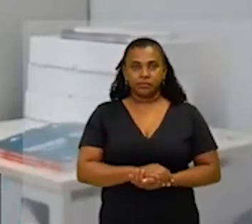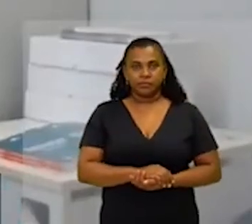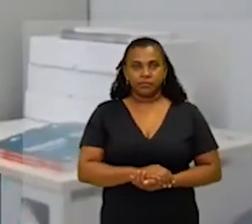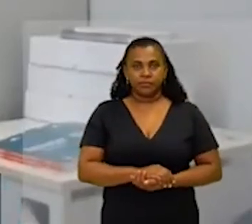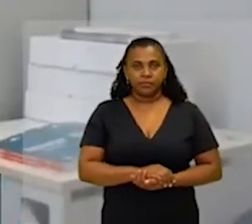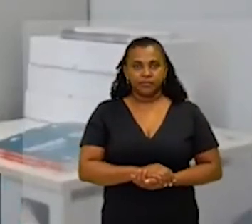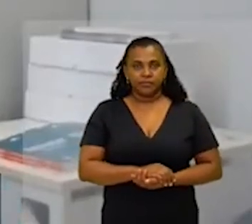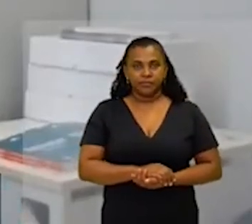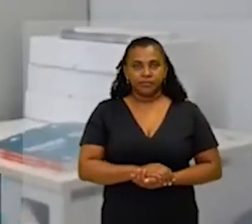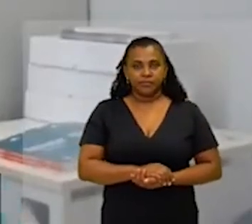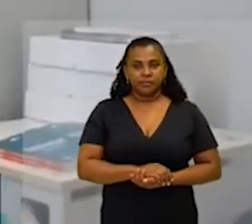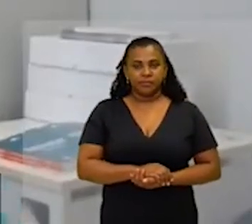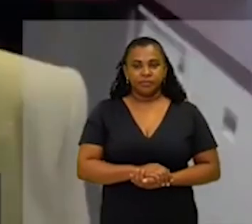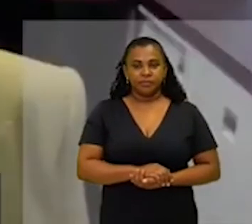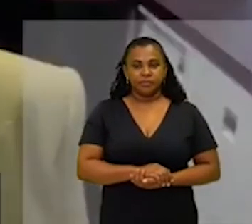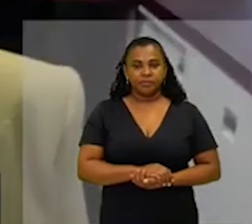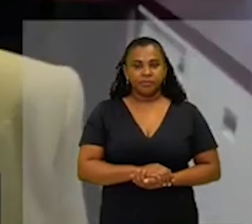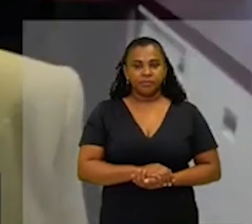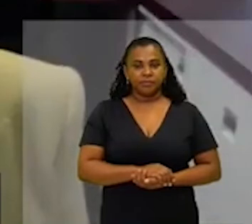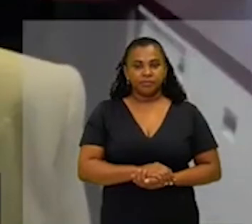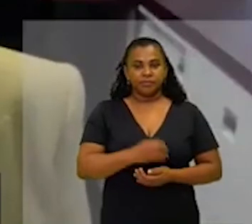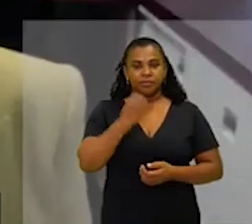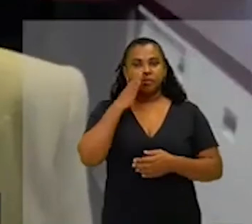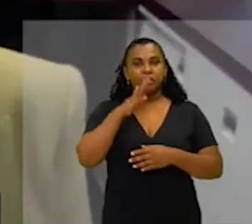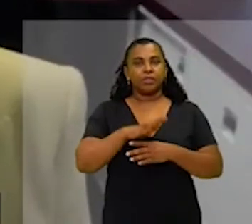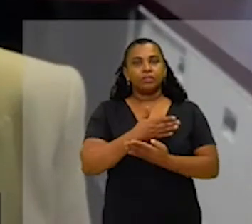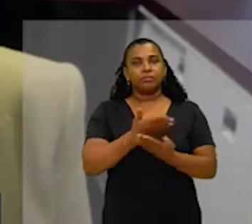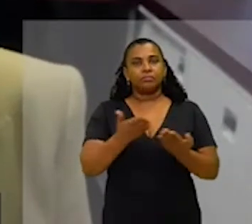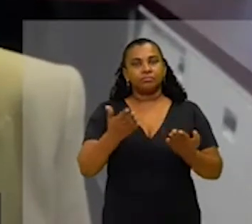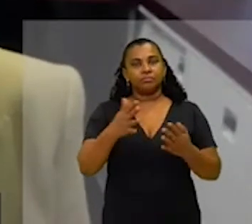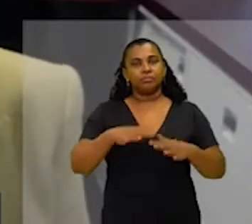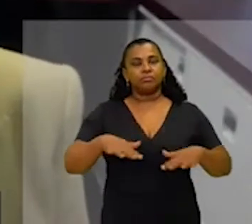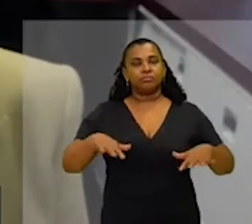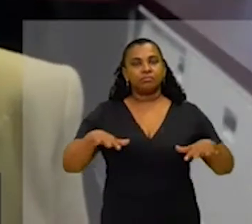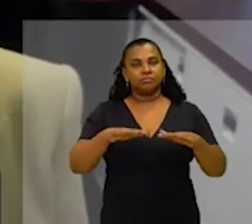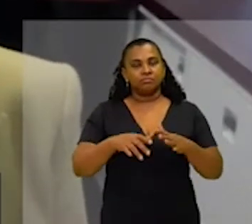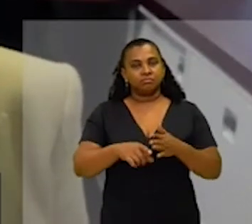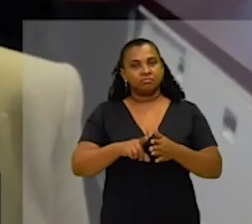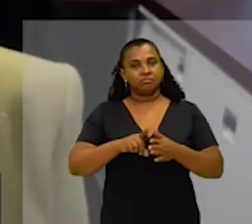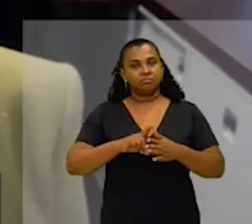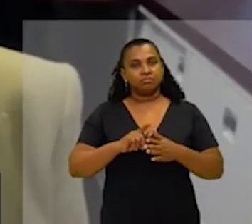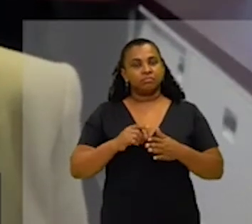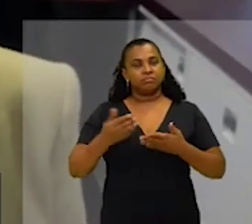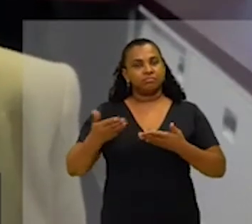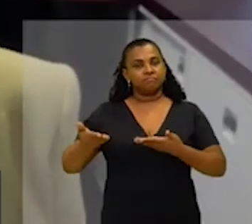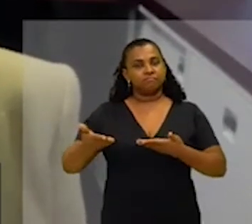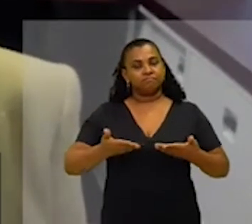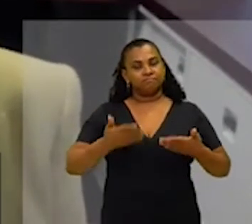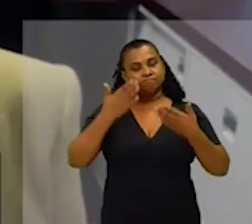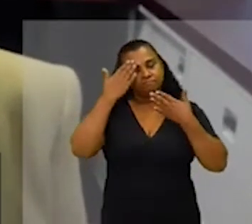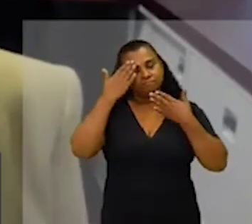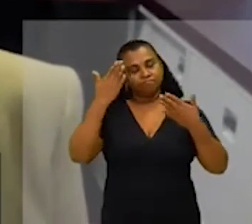Oi boa tarde a todos as mais nada queria agradecer seu convite dizer que é uma honra tá aqui nessa